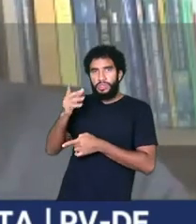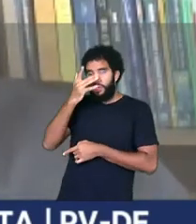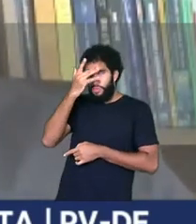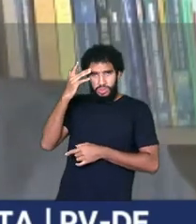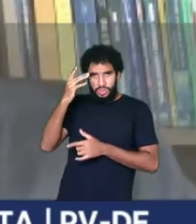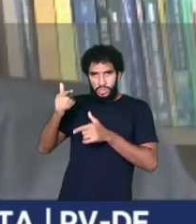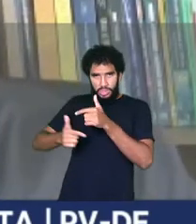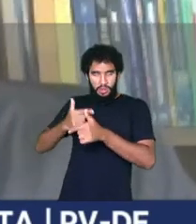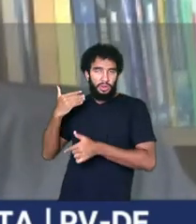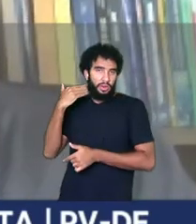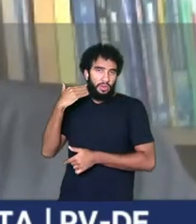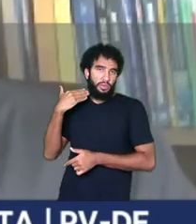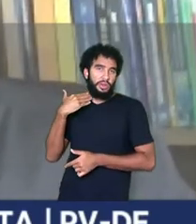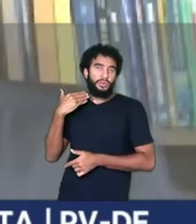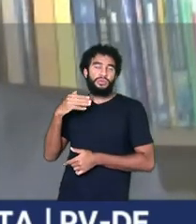DEFENDER QUE OS SERVIDORES DAQUELA AUTARQUIA NÃO SOFRAM